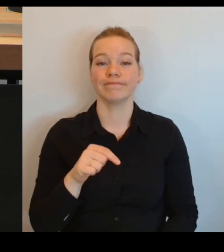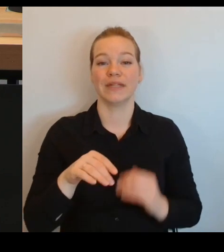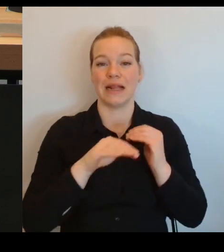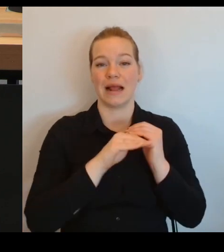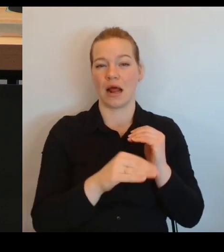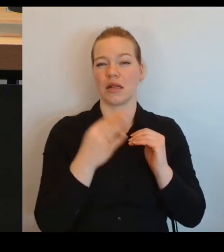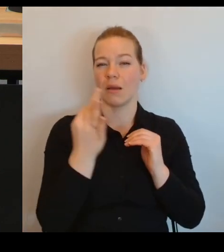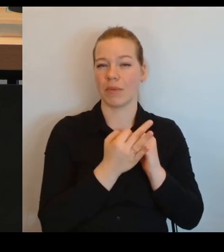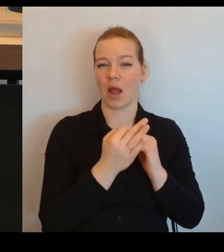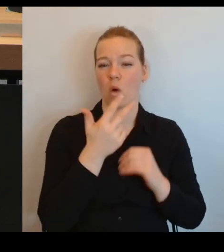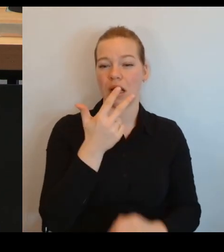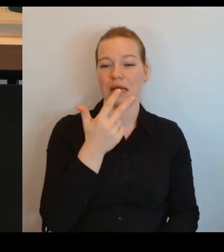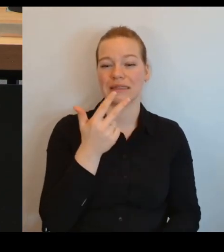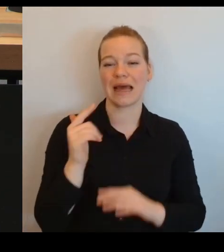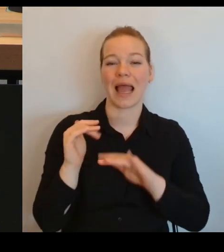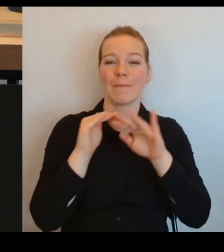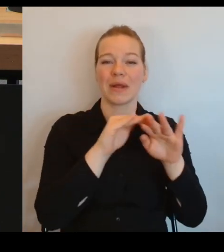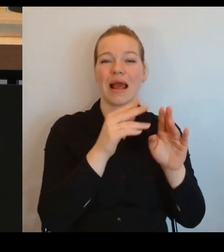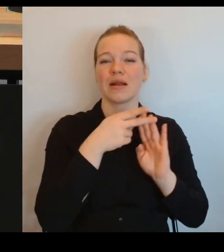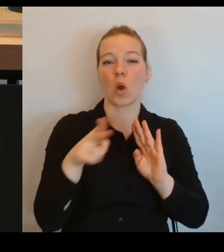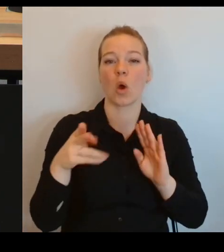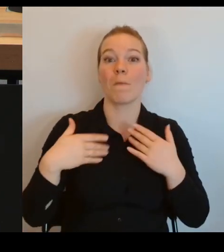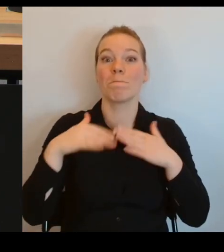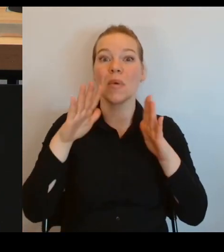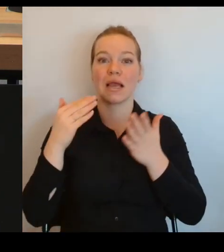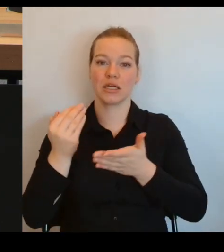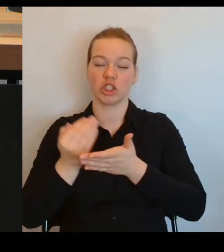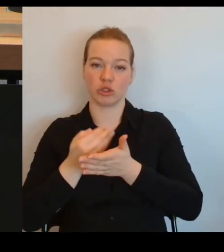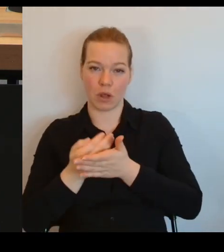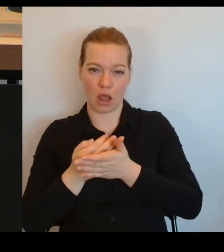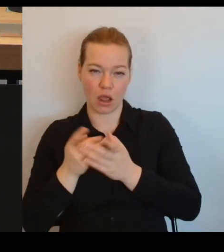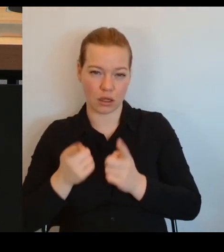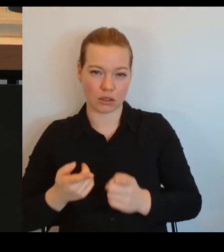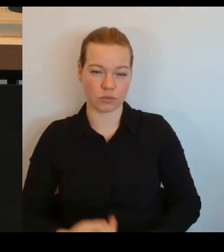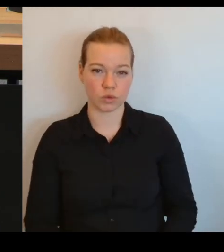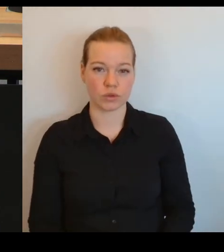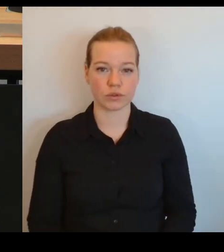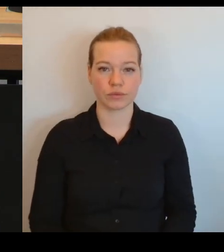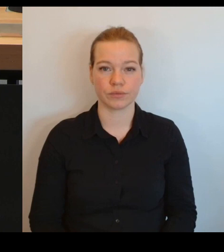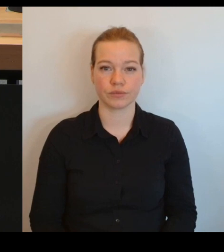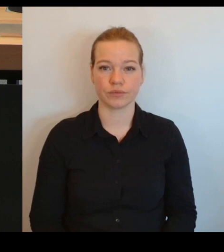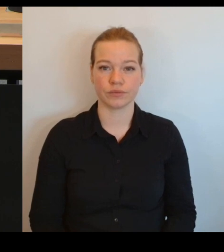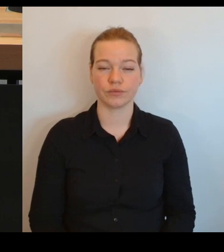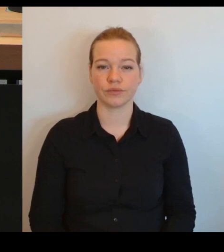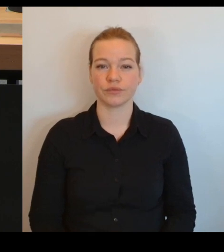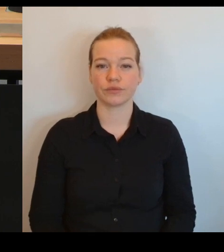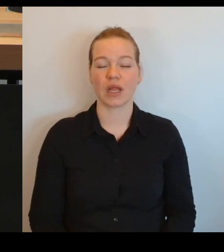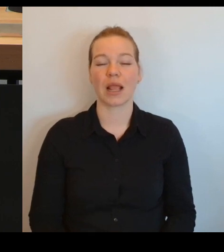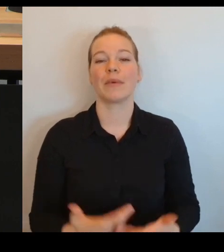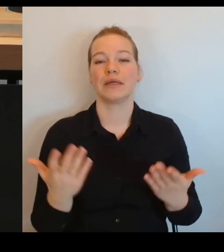Doch wer außer vagen Ankündigungen kam vom Senat bisher keine substanziellen Vorschläge, wie Berlin diesen Weg